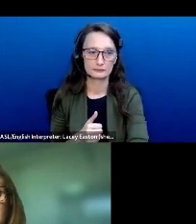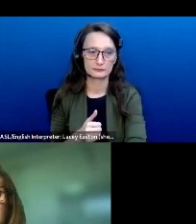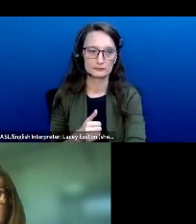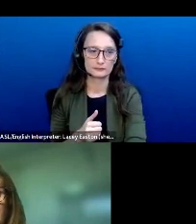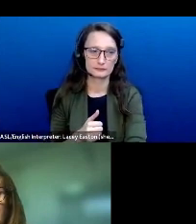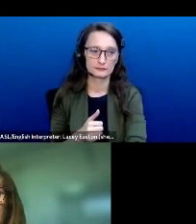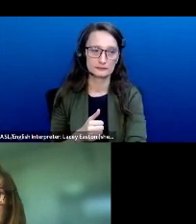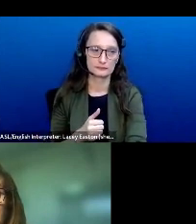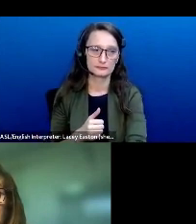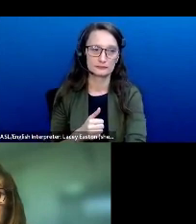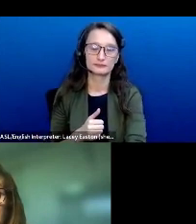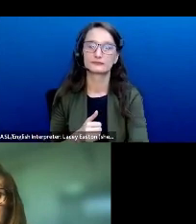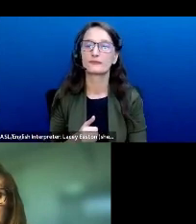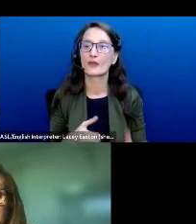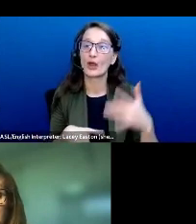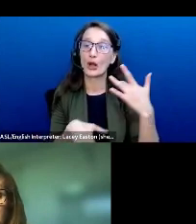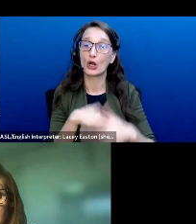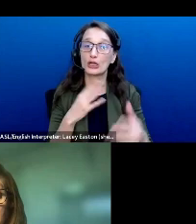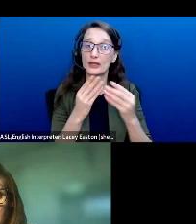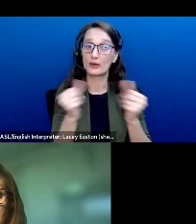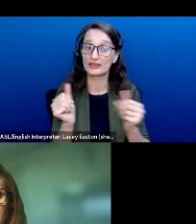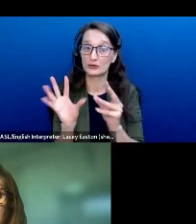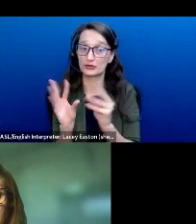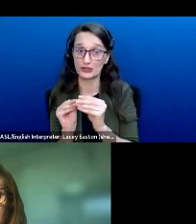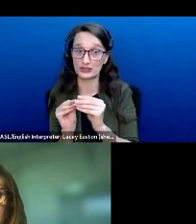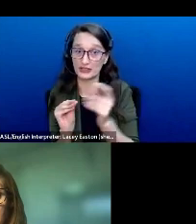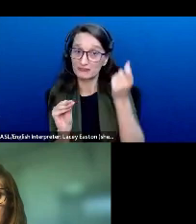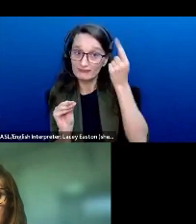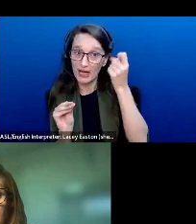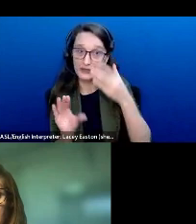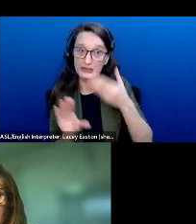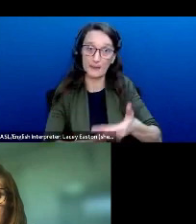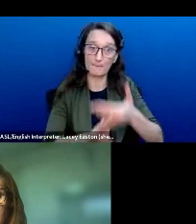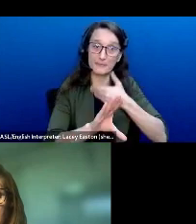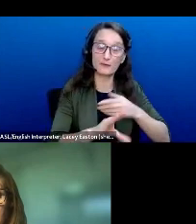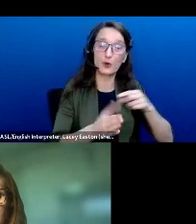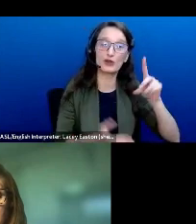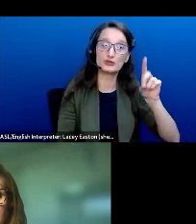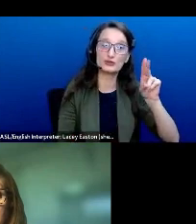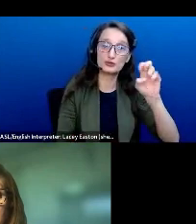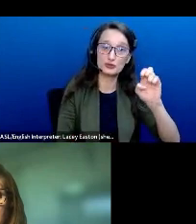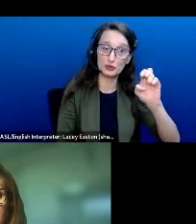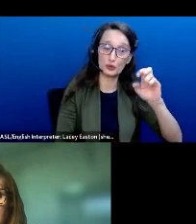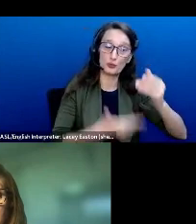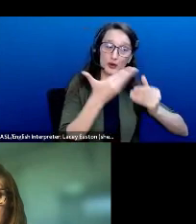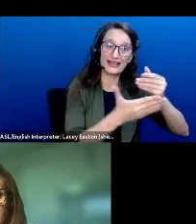sesiones de resolución temprana antes de la fecha límite antes de la audiencia de proceso debido, el distrito escolar tendrá